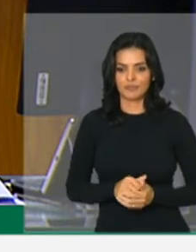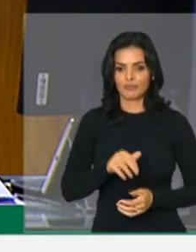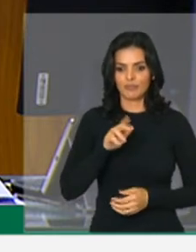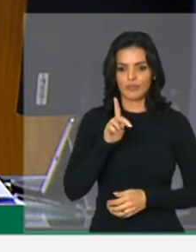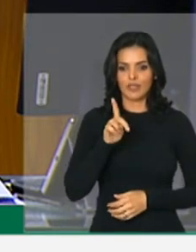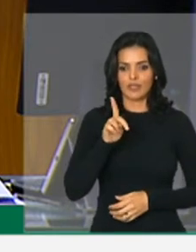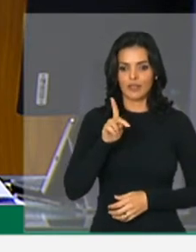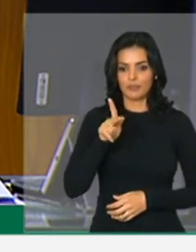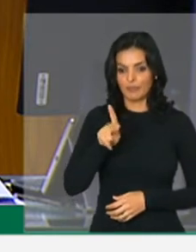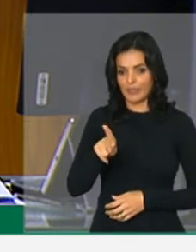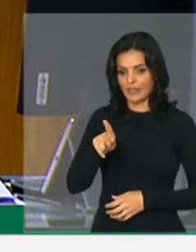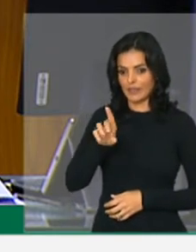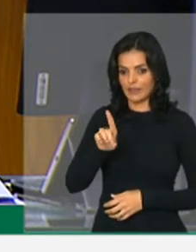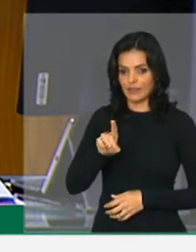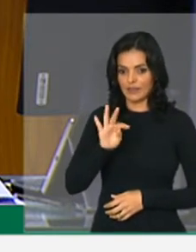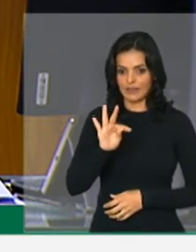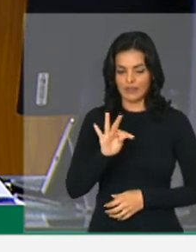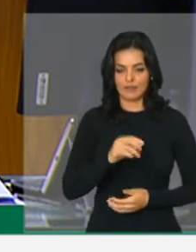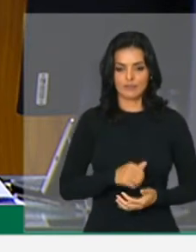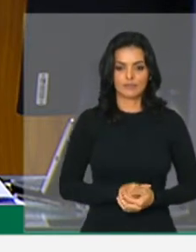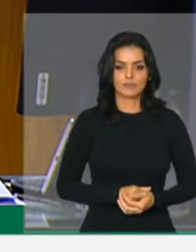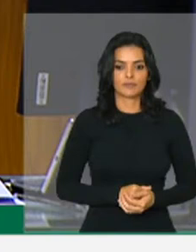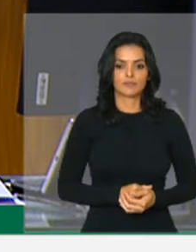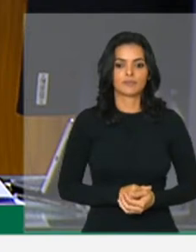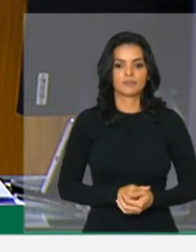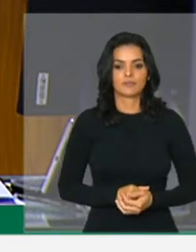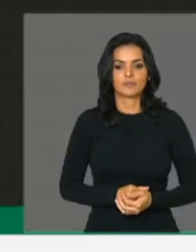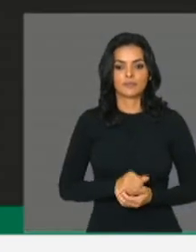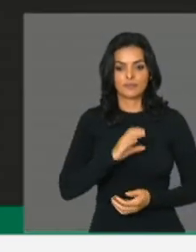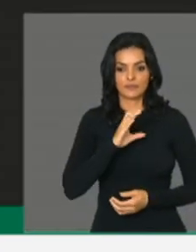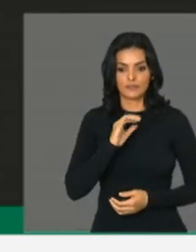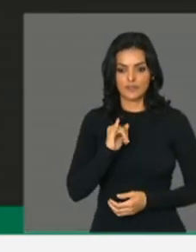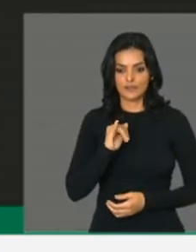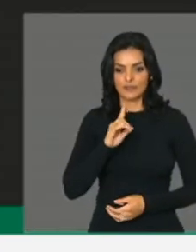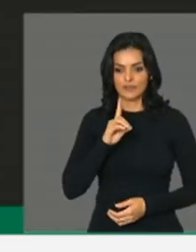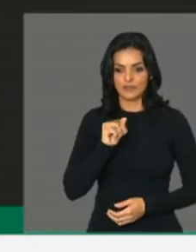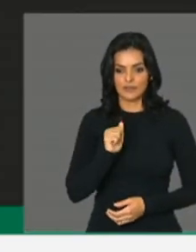[PRESIDENTE]: MANENTE VOTA COM O CIDADANIA, DESCULPE? SIM? -- [DEPUTADO]: CIDADANIA